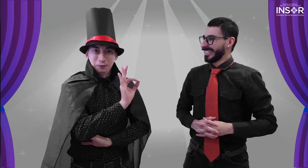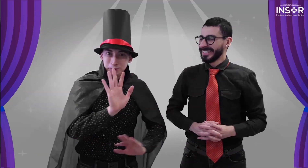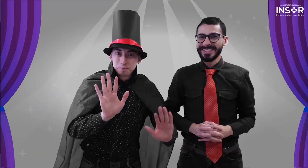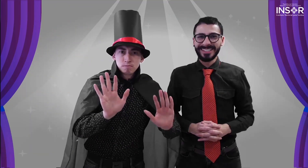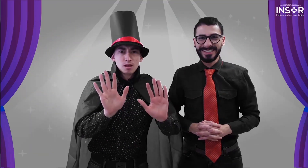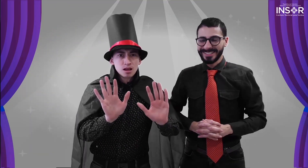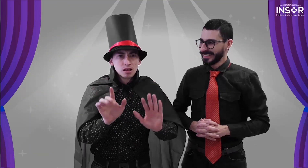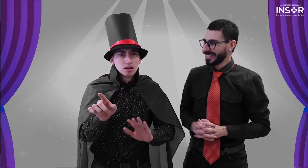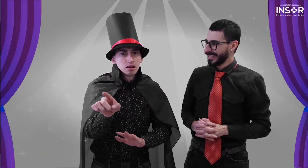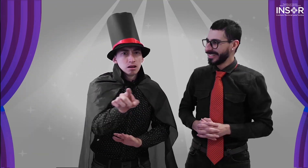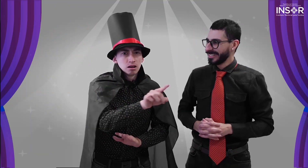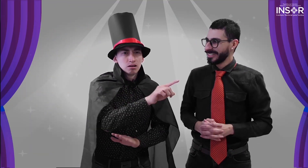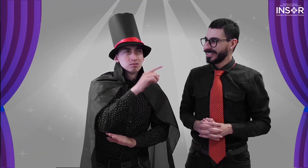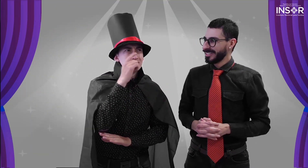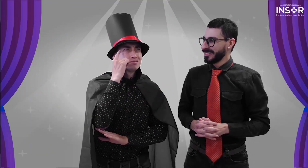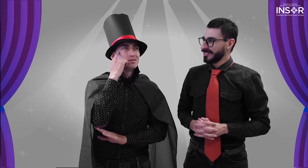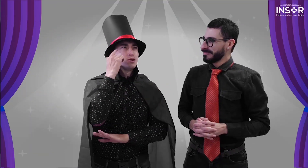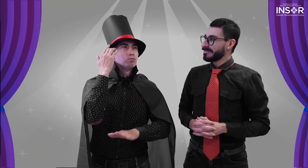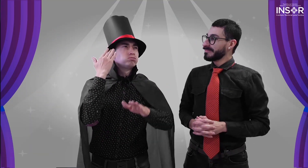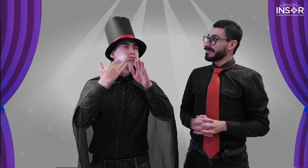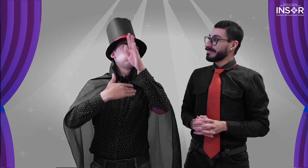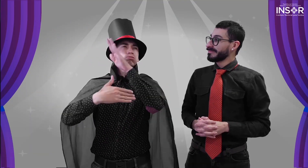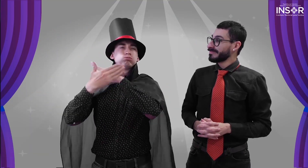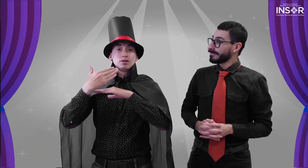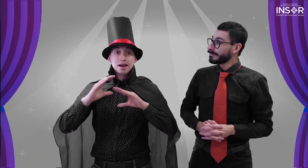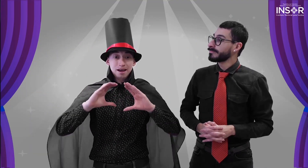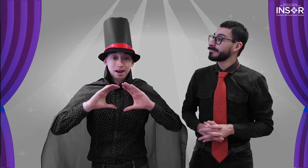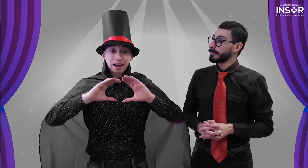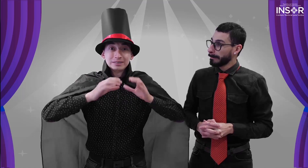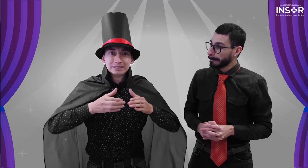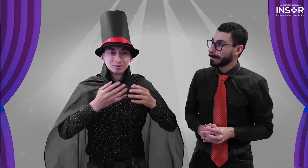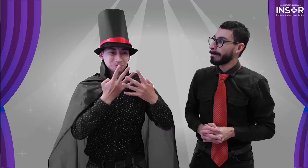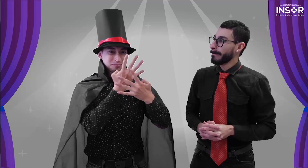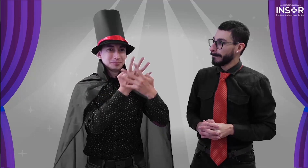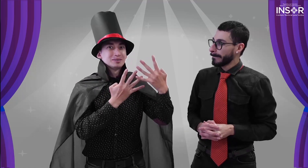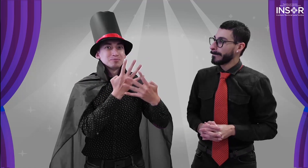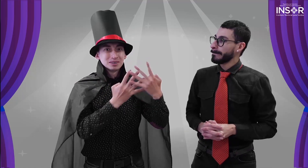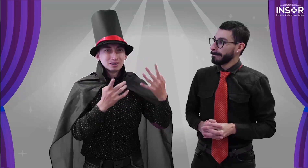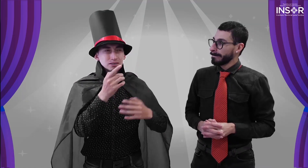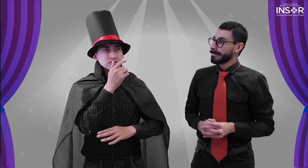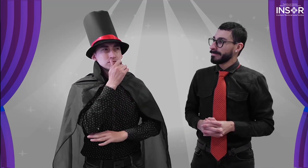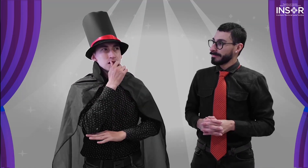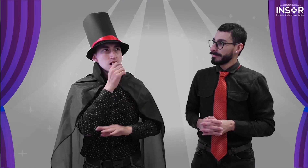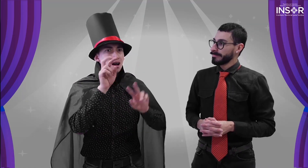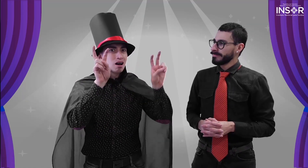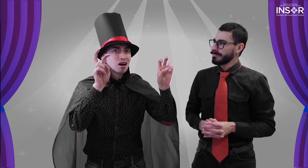Muy bien, pero un momento. Les cuento que recordé una clase de matemáticas en la que hablamos